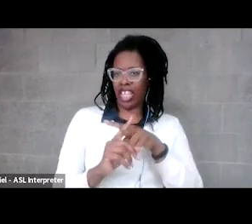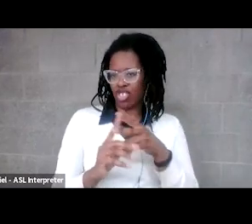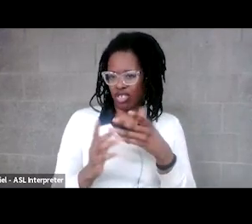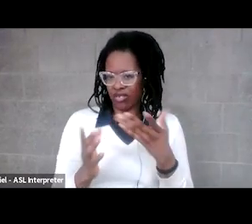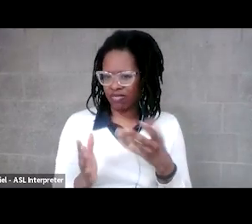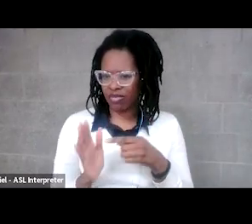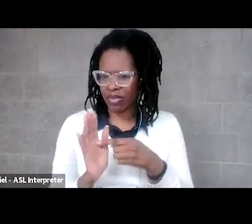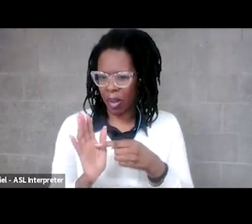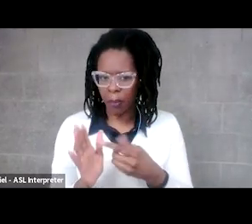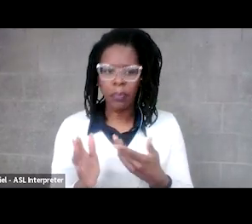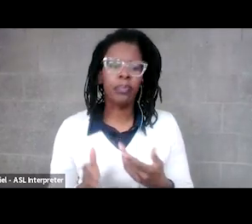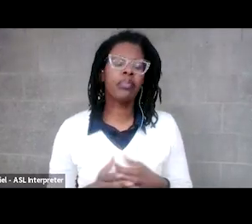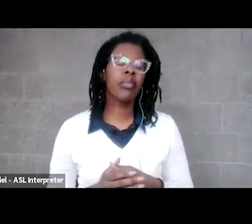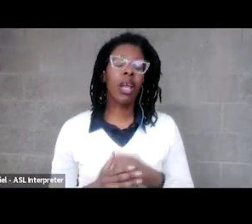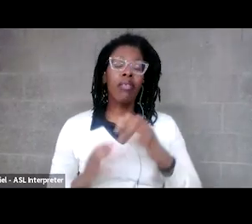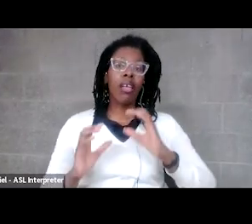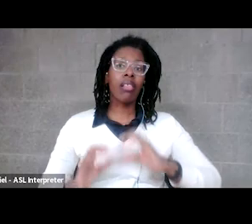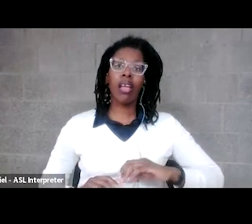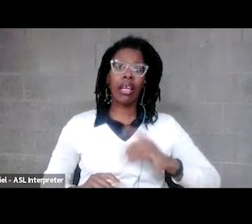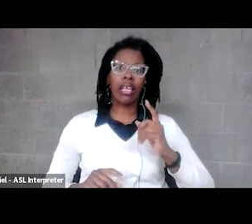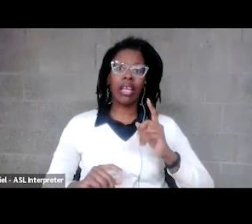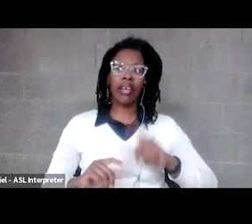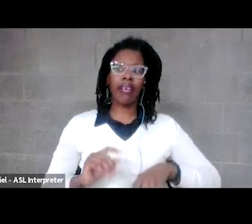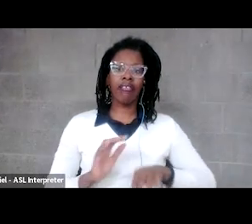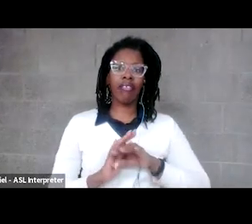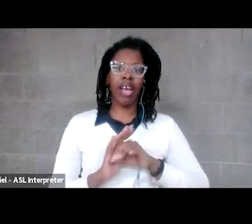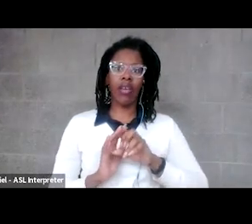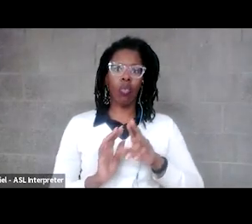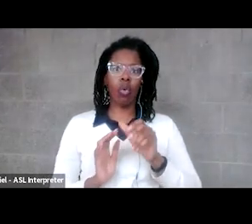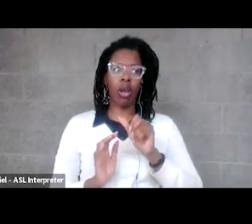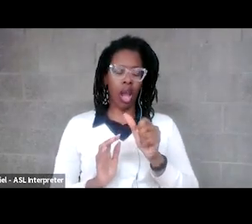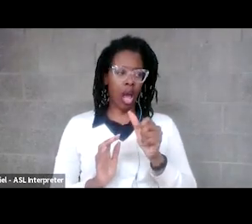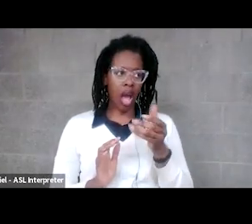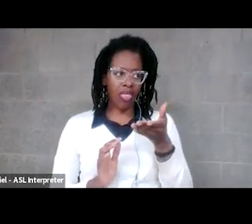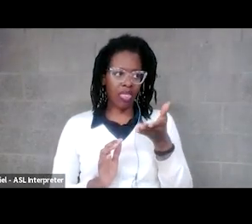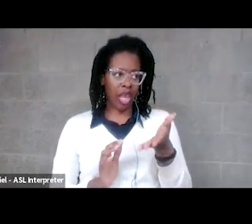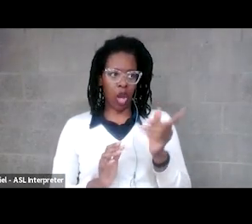Cuando un cliente no puede ser encontrado o no está en el lugar acordado para encontrarnos,